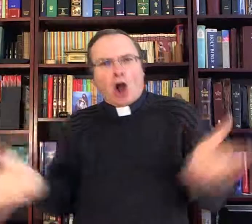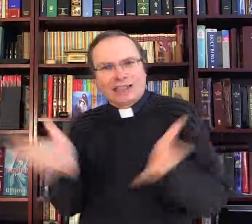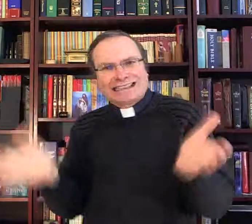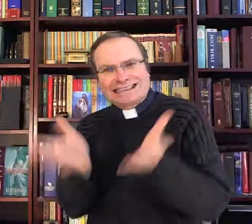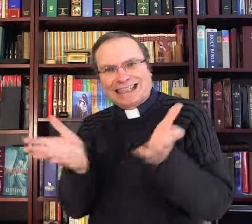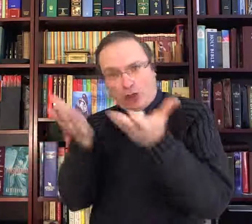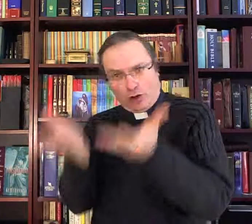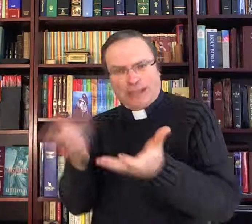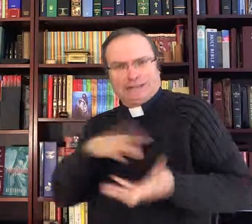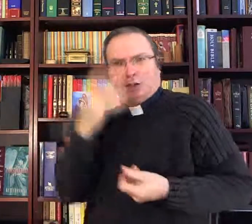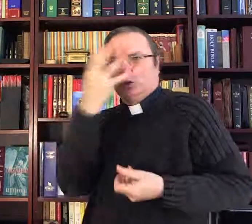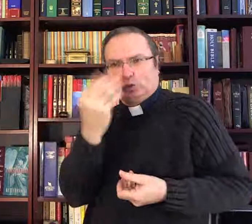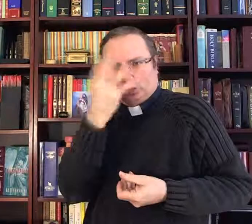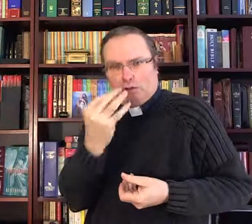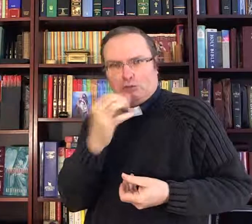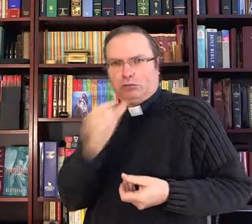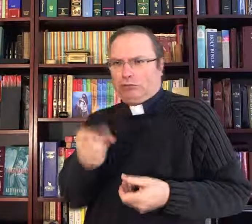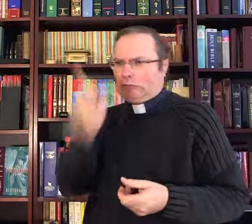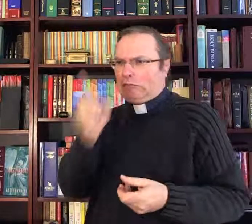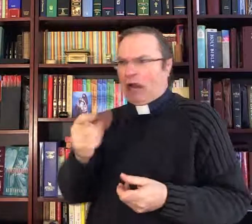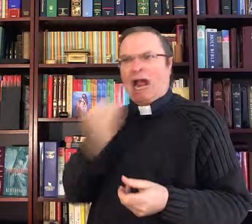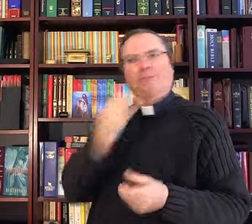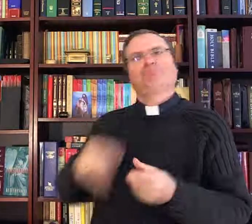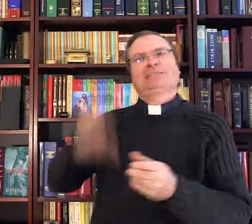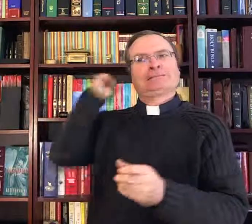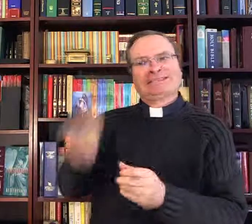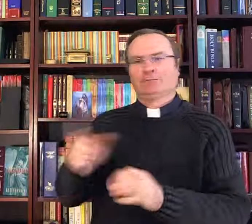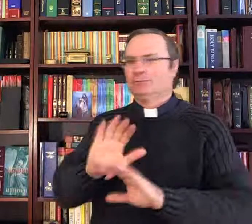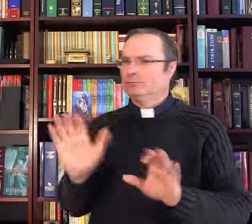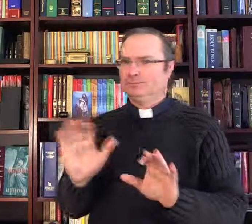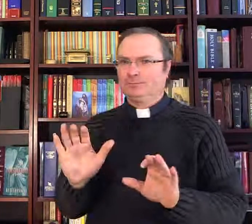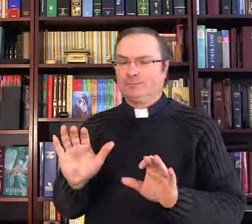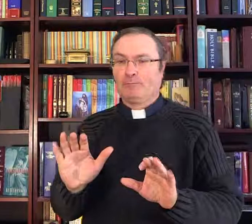redressez-le dans un esprit de douceur (sans l'accuser sévèrement de son péché)